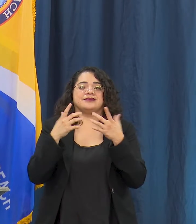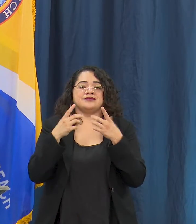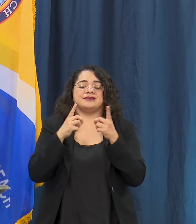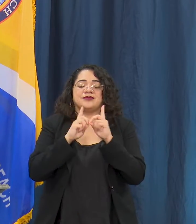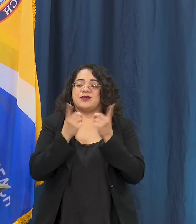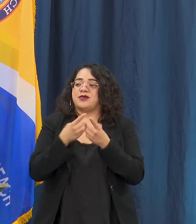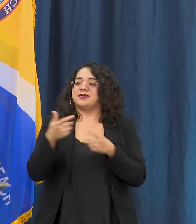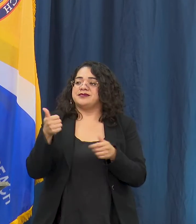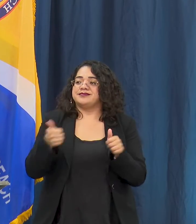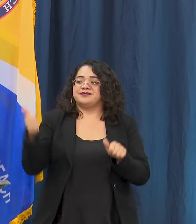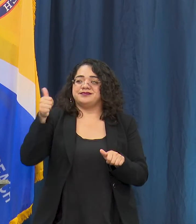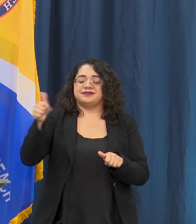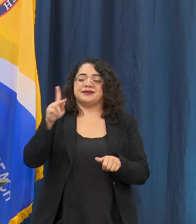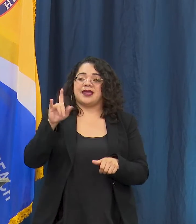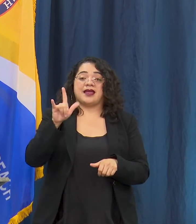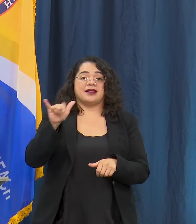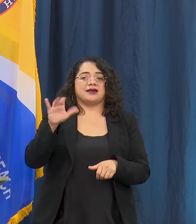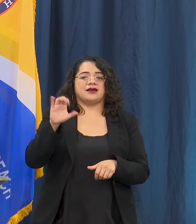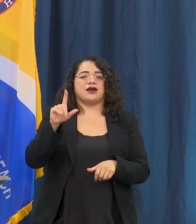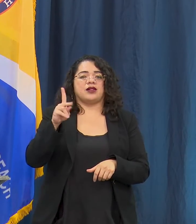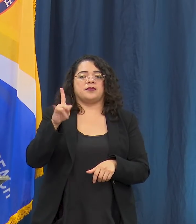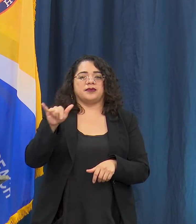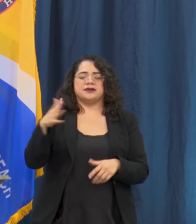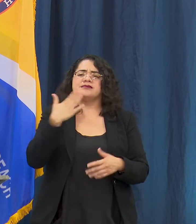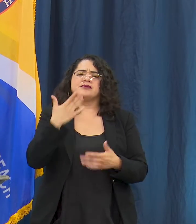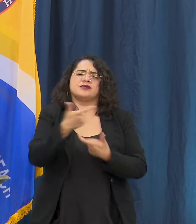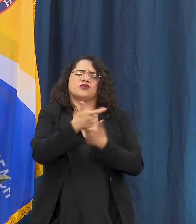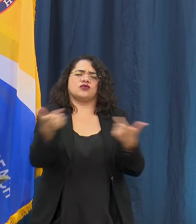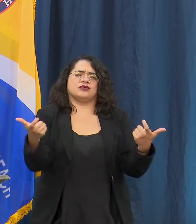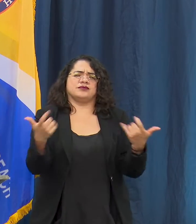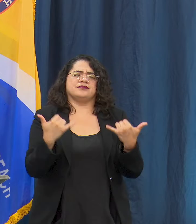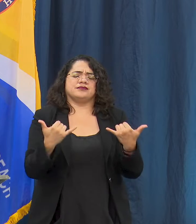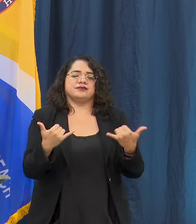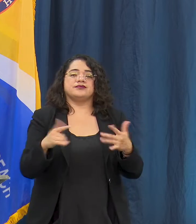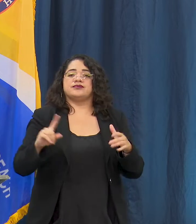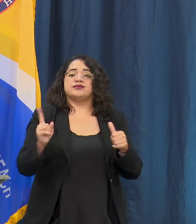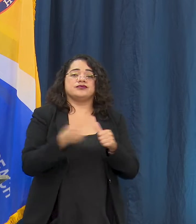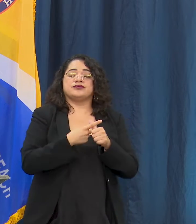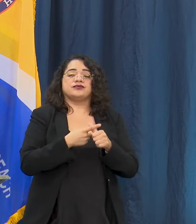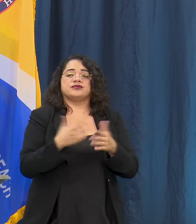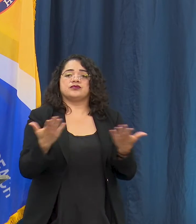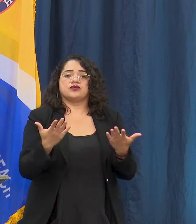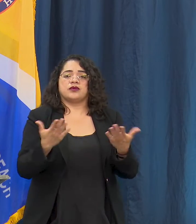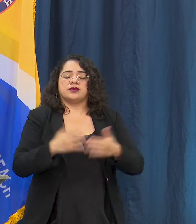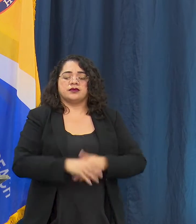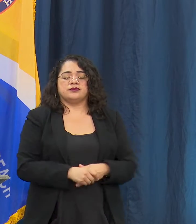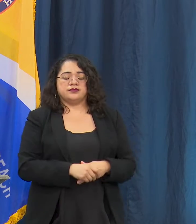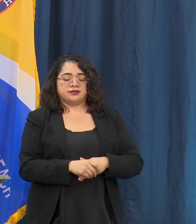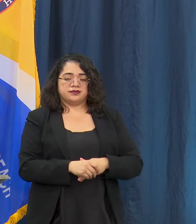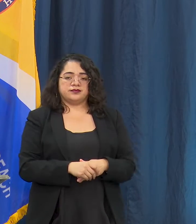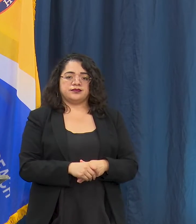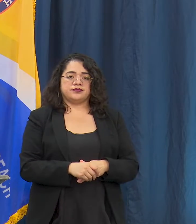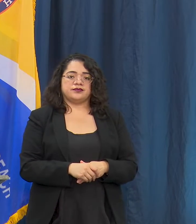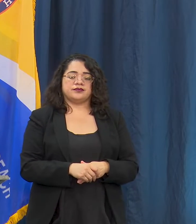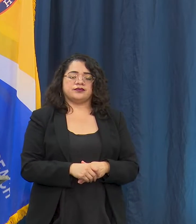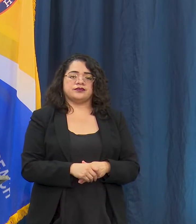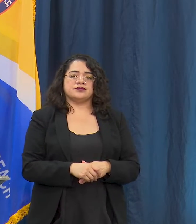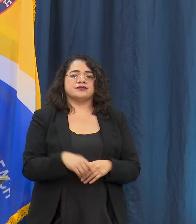por accompany on soy primero que Ramos M pasar con algo que public a que el